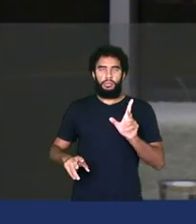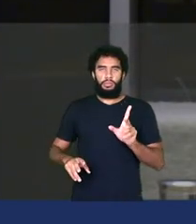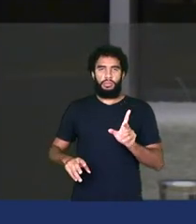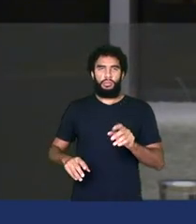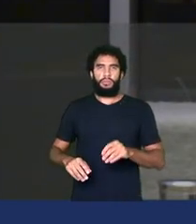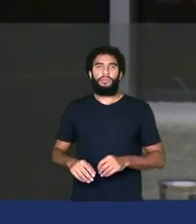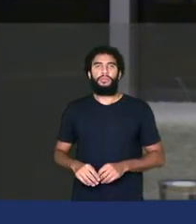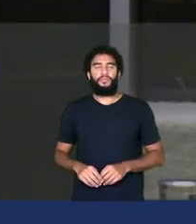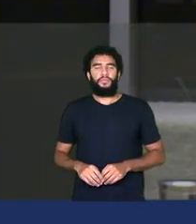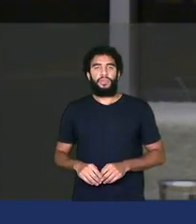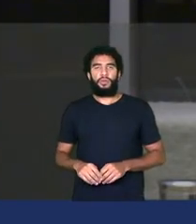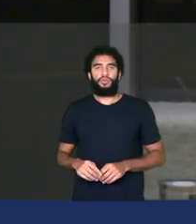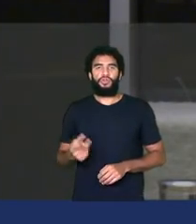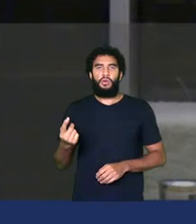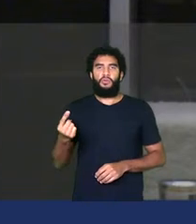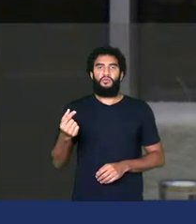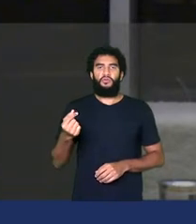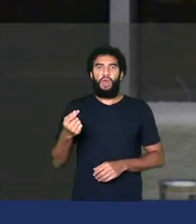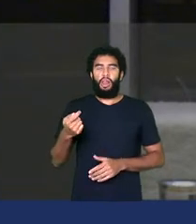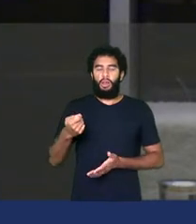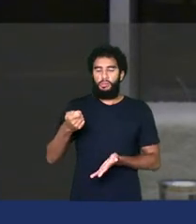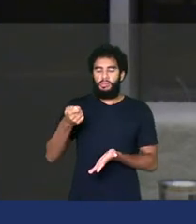LATERAIS DE SUBIR OS PROCEDIMENTOS, DE COBRAR MAIS ALTO PELOS PROCEDIMENTOS E